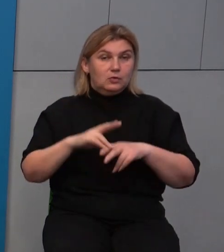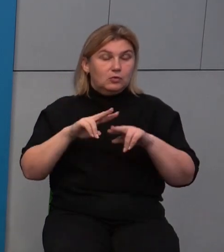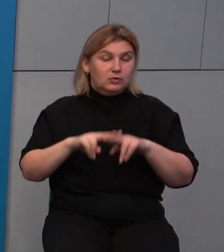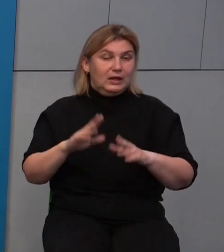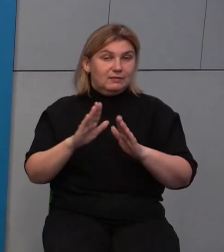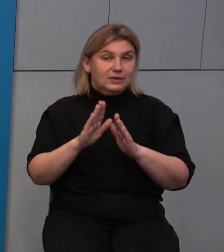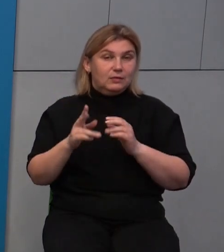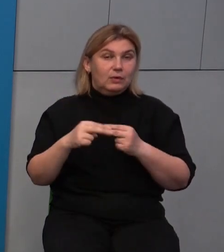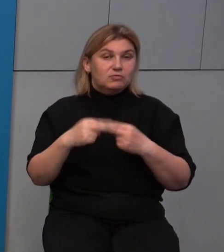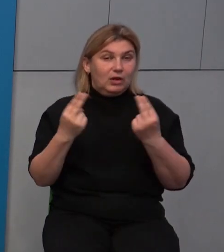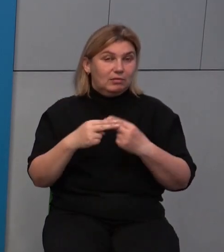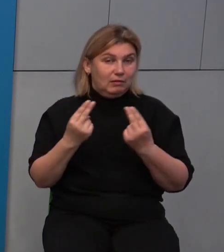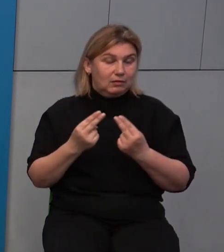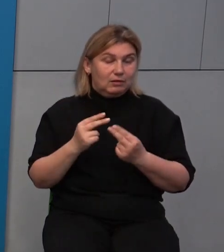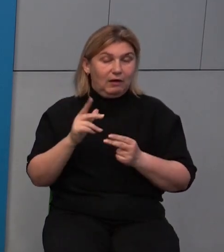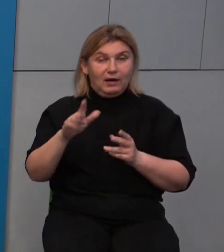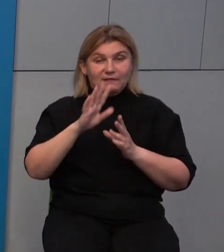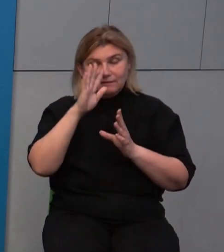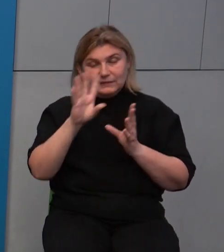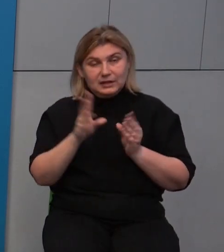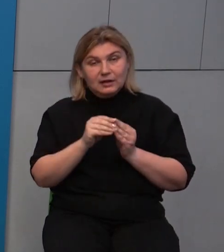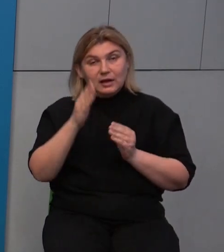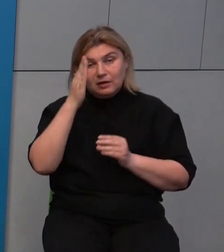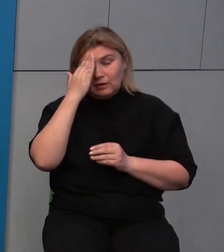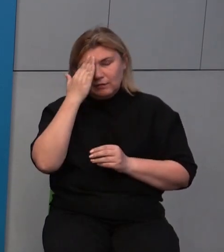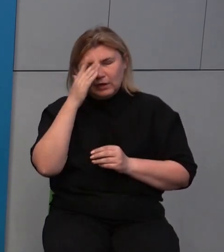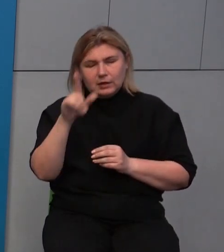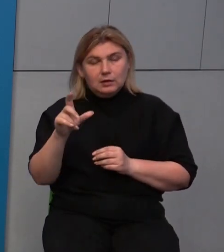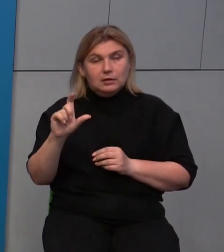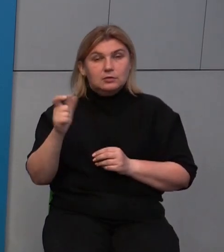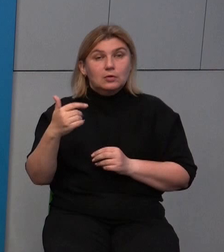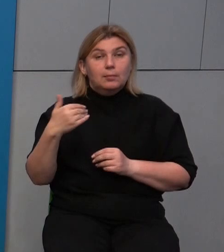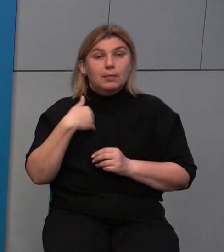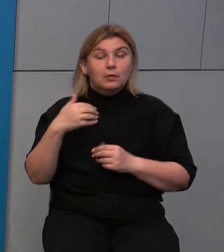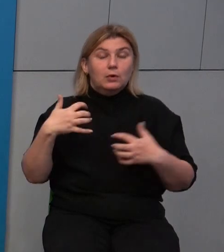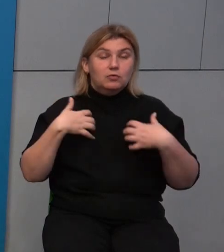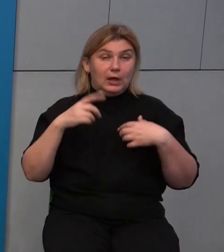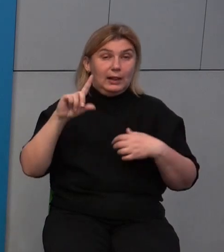On na pewno wiedział wszystko o tym, co się wydarzyło w życiu Lema w czasie okupacji,